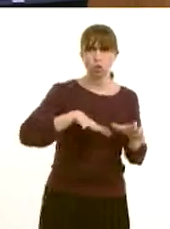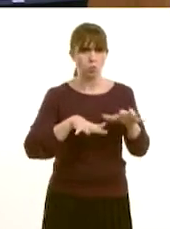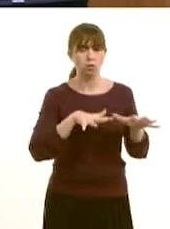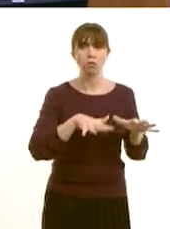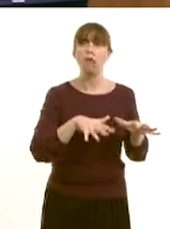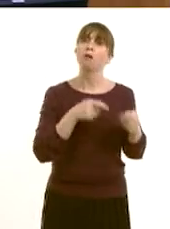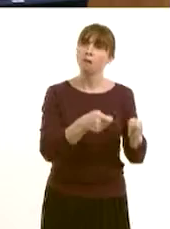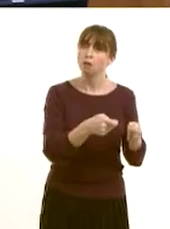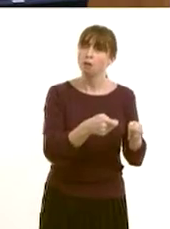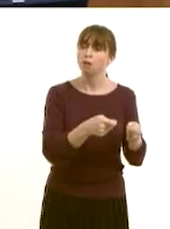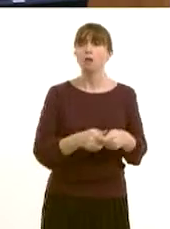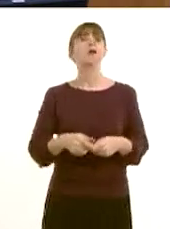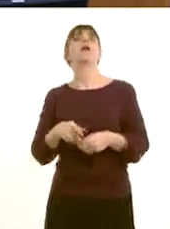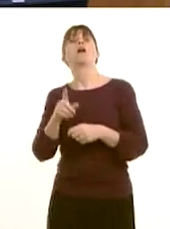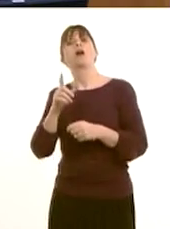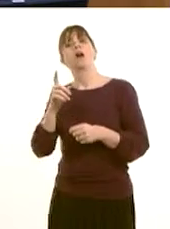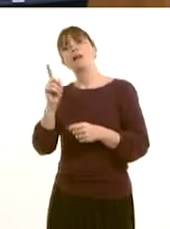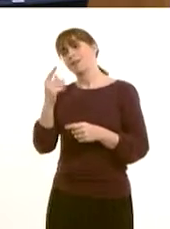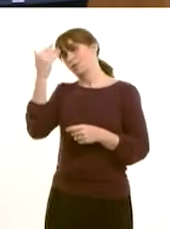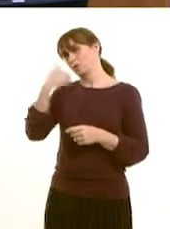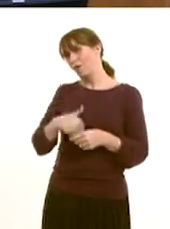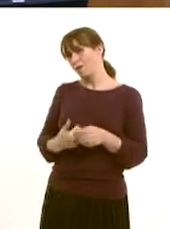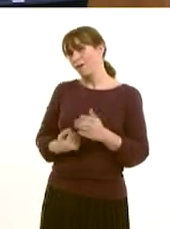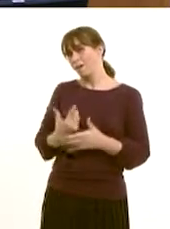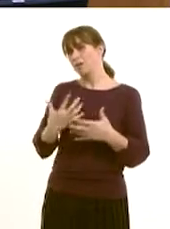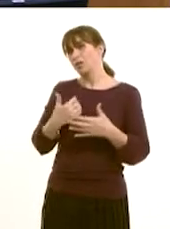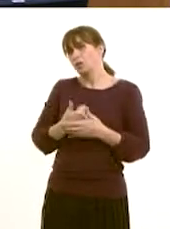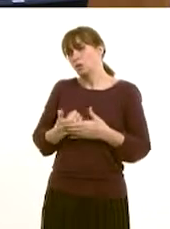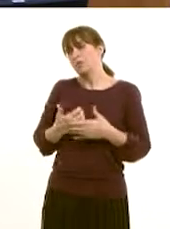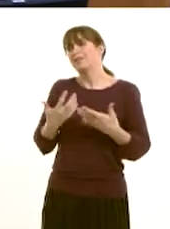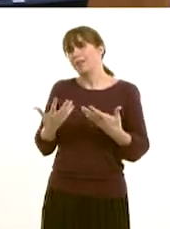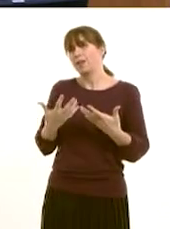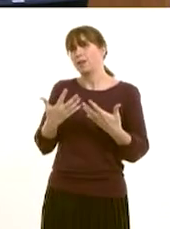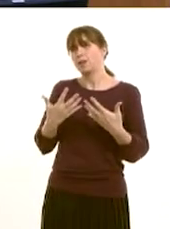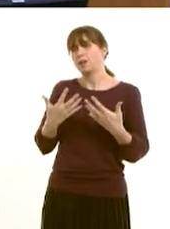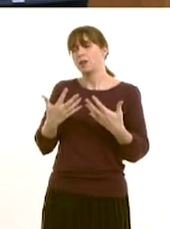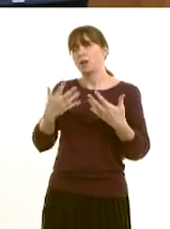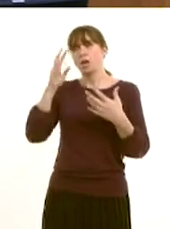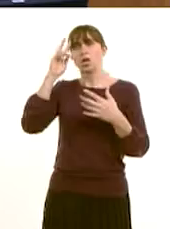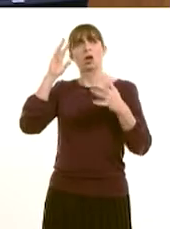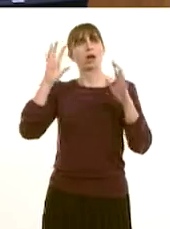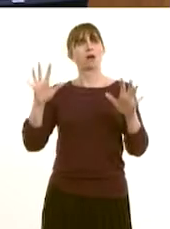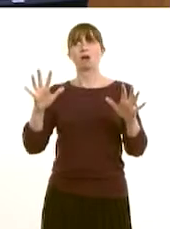yw ei fod yn effeithio ar eu meddwl ac yn effeithio ar y ffordd y maen nhwín ystyried